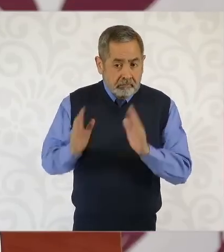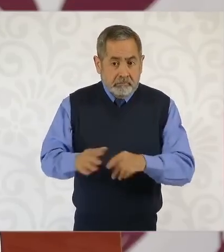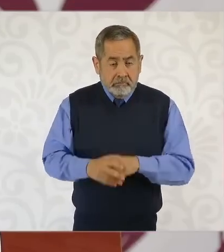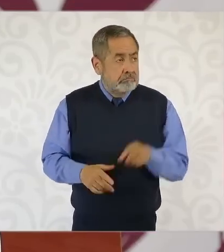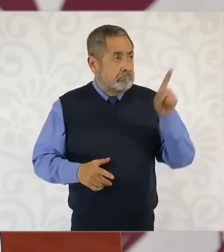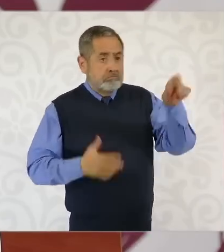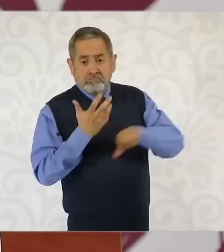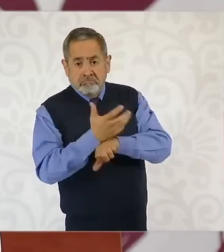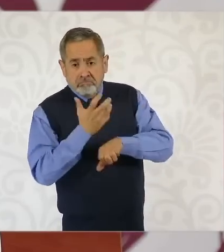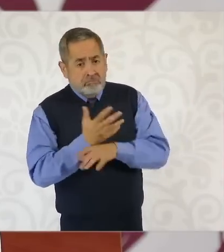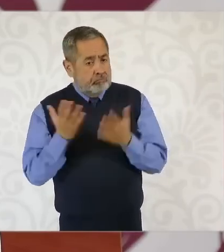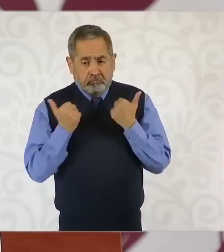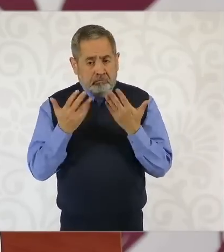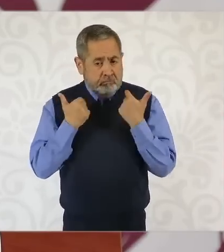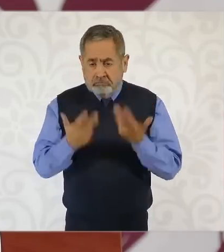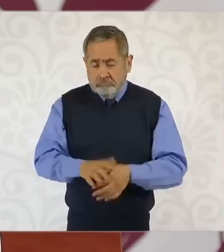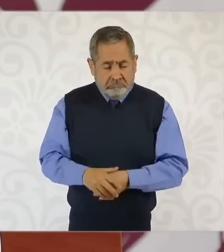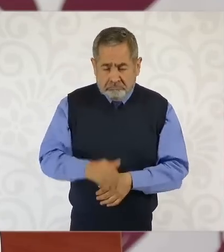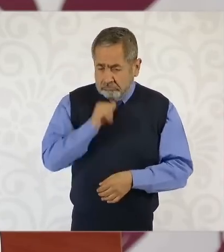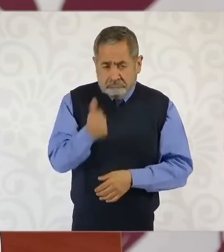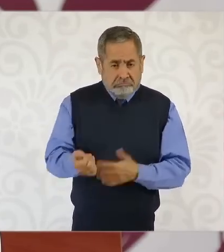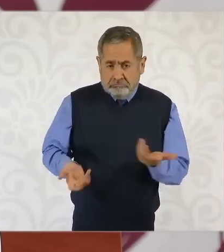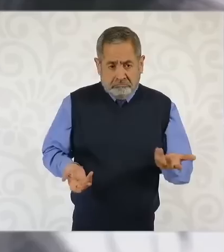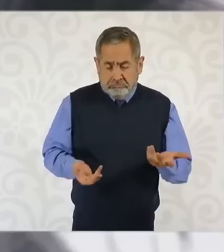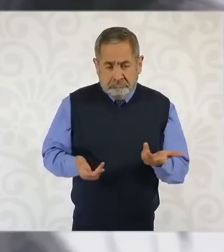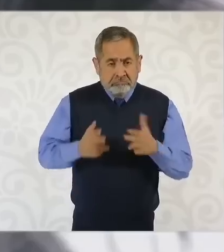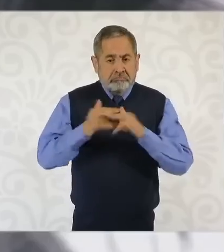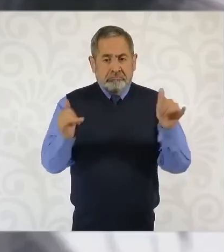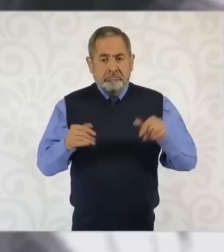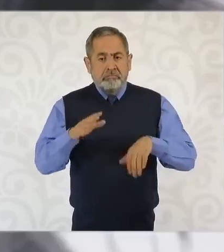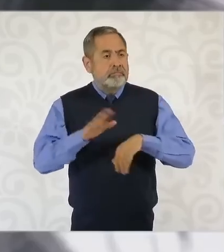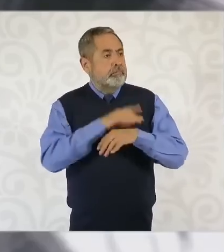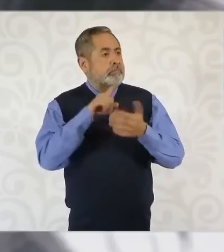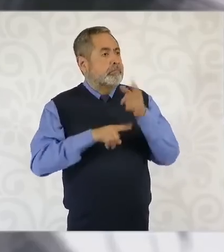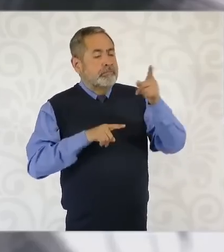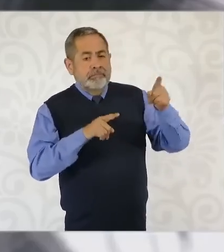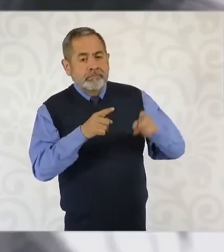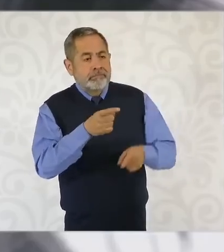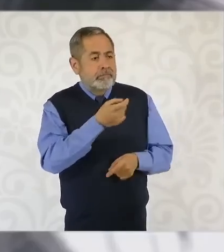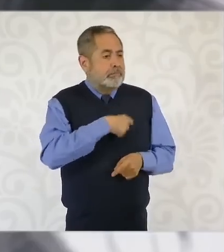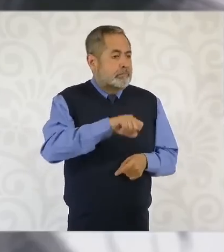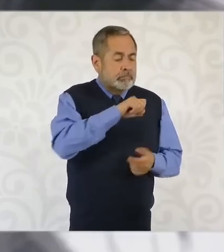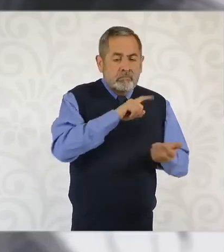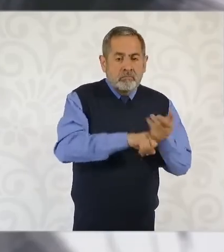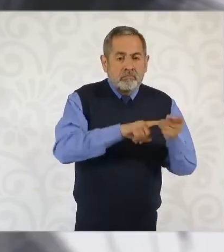los Estados Unidos entre otras cosas Porque además no tienen un sistema de salud público realmente es